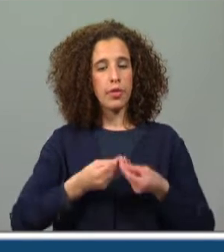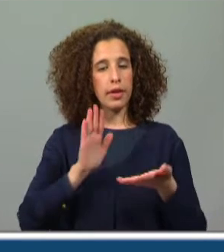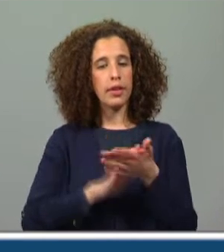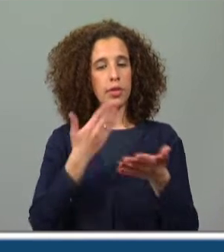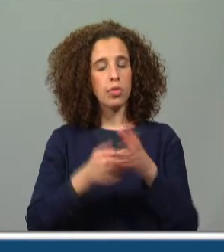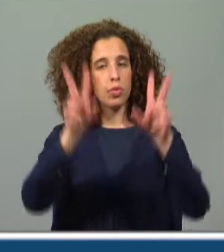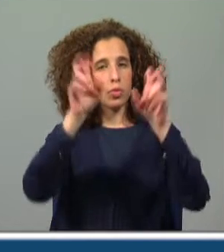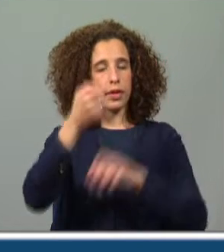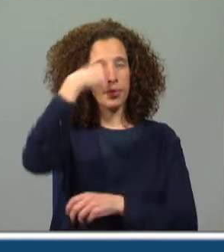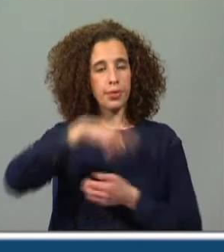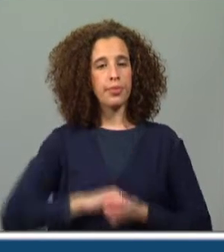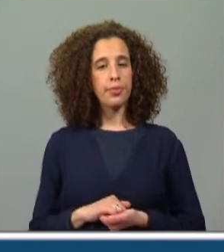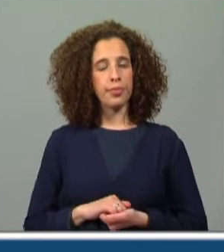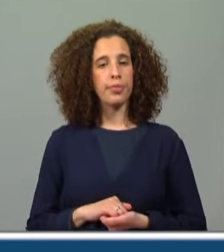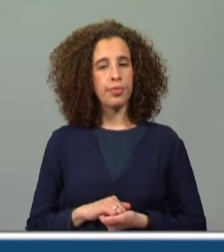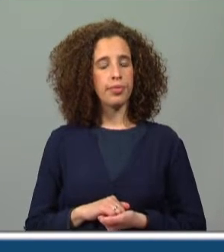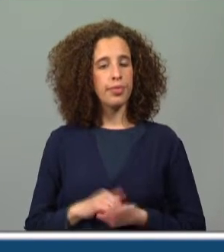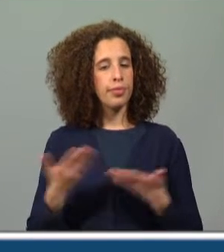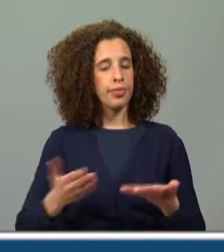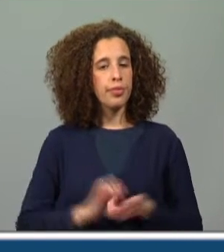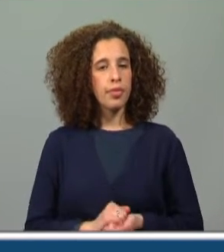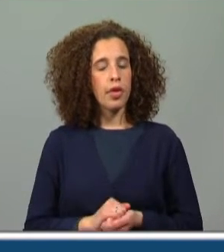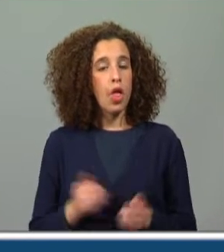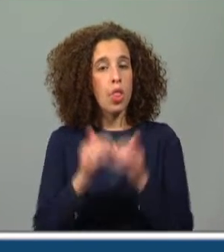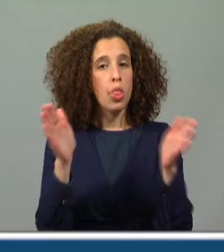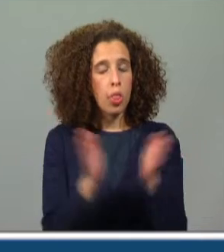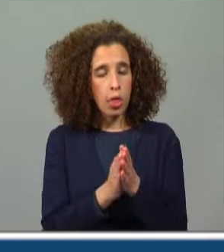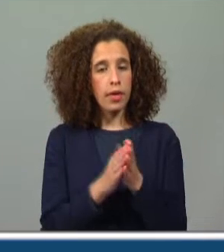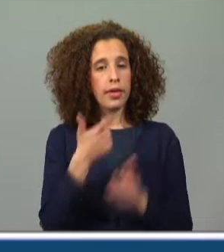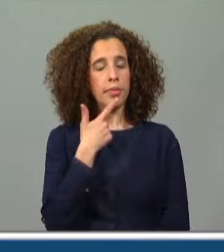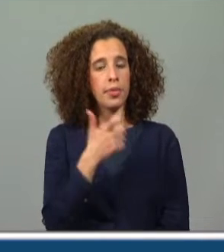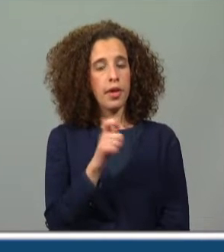o título do conto então com todas estas questões em mente 故事的標題所以考慮到所有這些問題